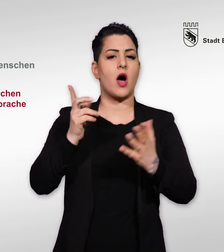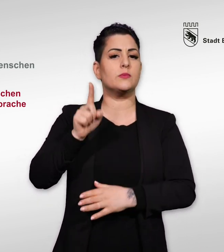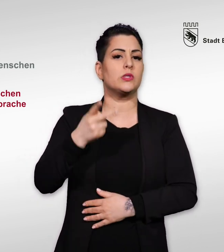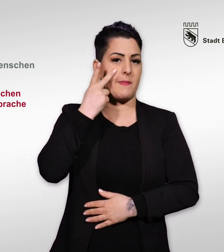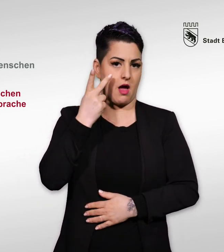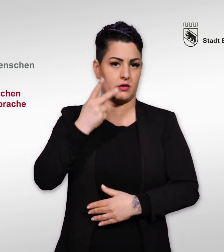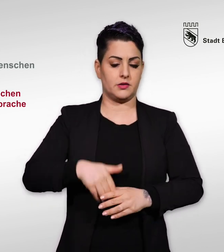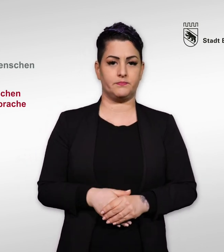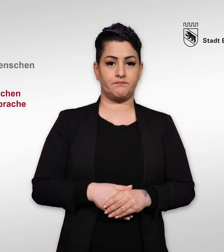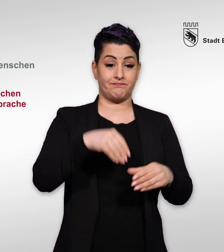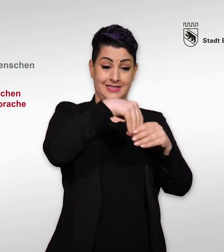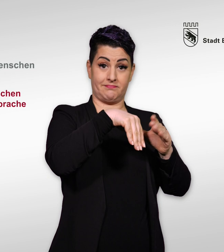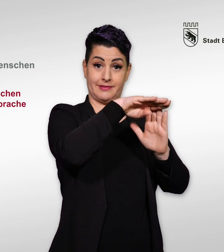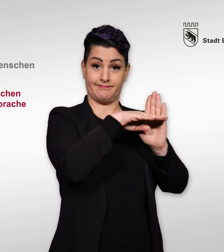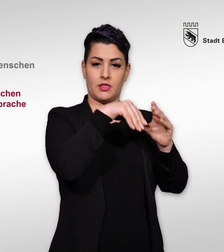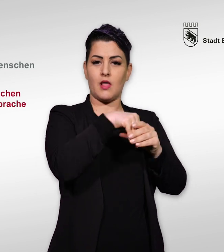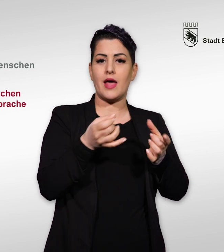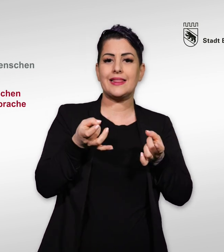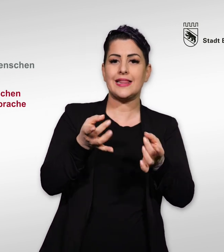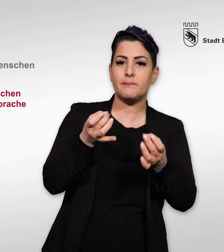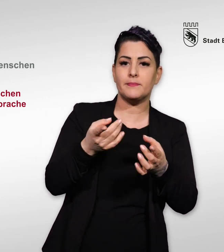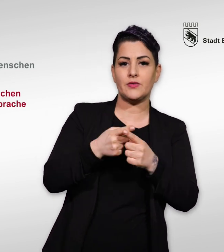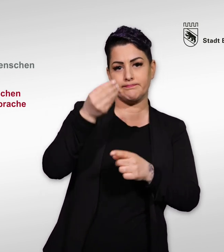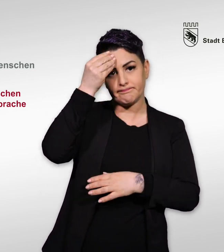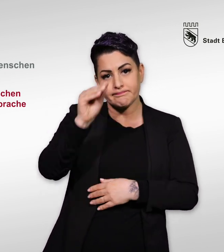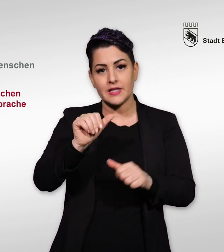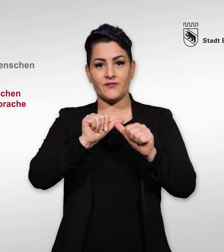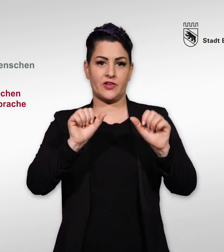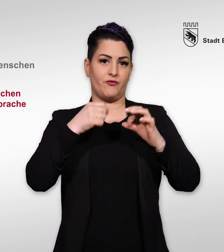Worauf muss ich achten?» finden Sie Tipps mit Anregungen